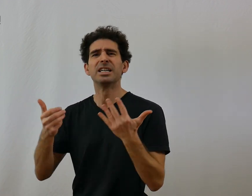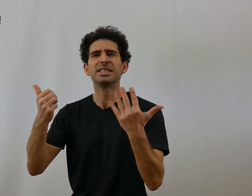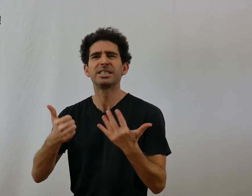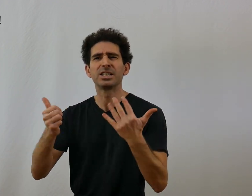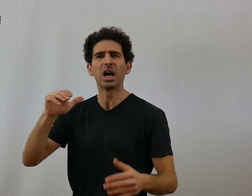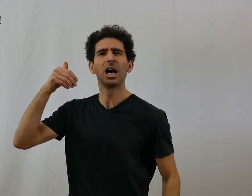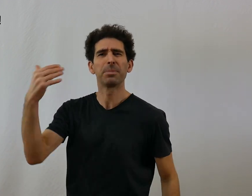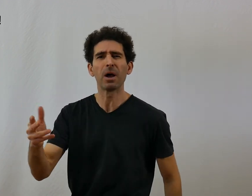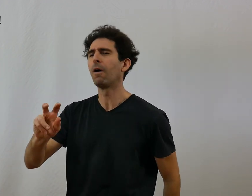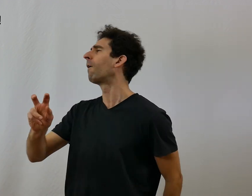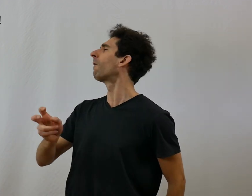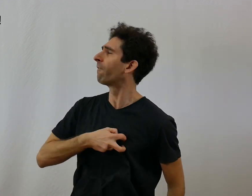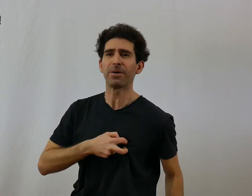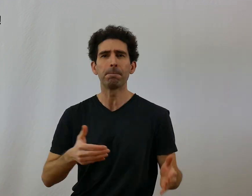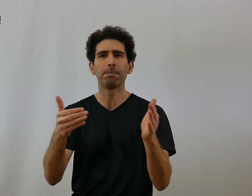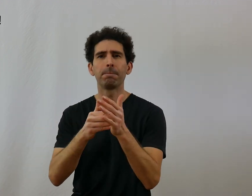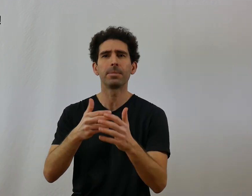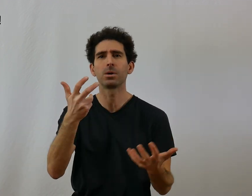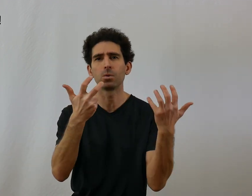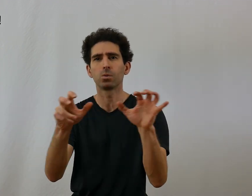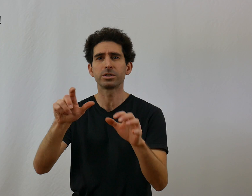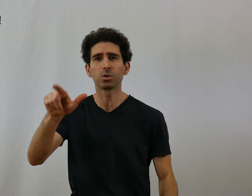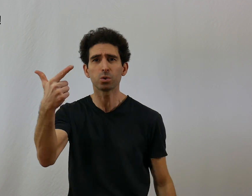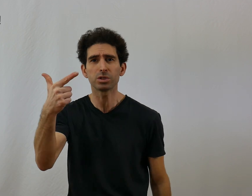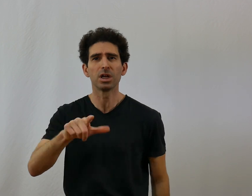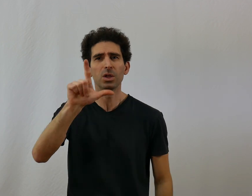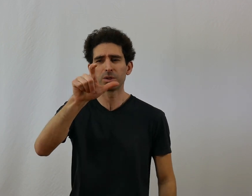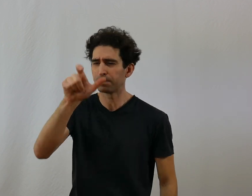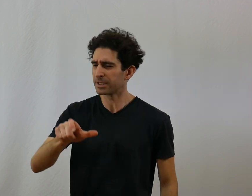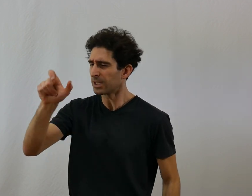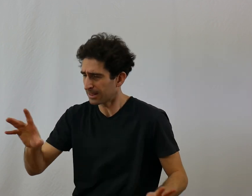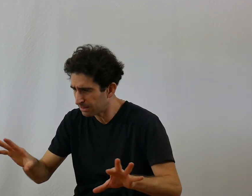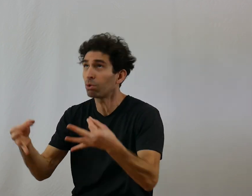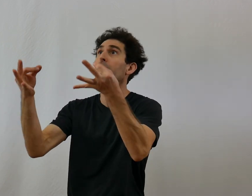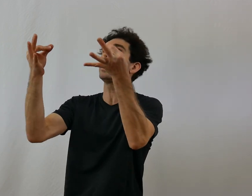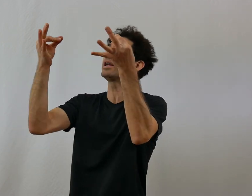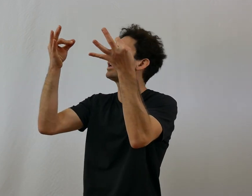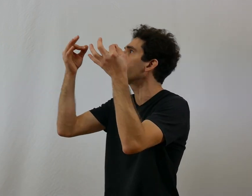6 ans après enfin, en 1812, deux personnes ont trouvé.